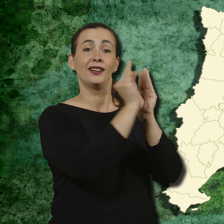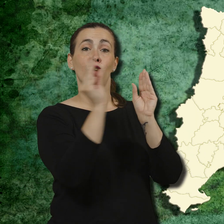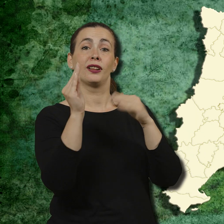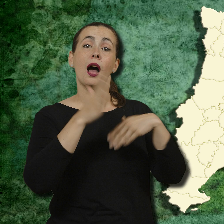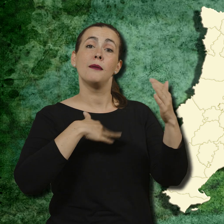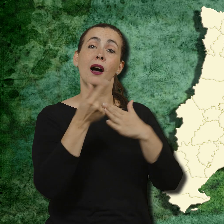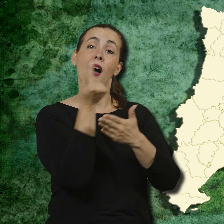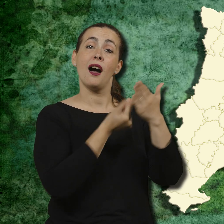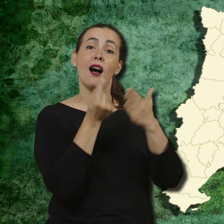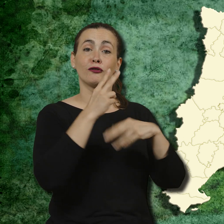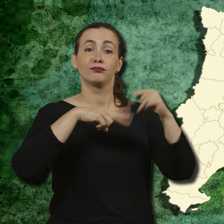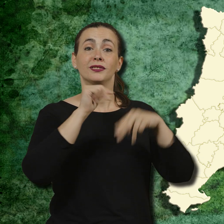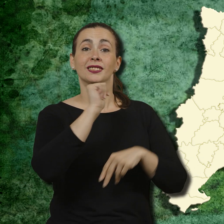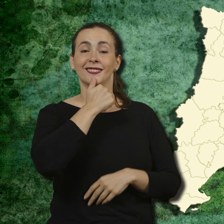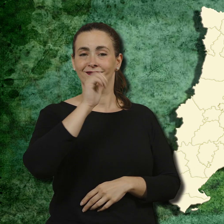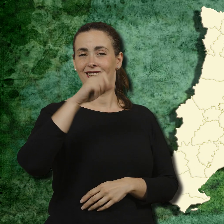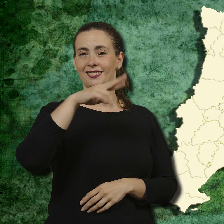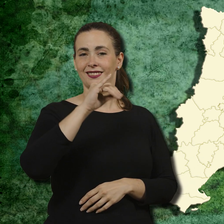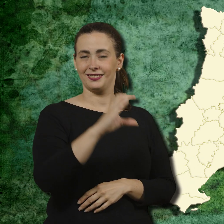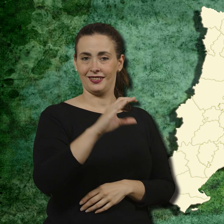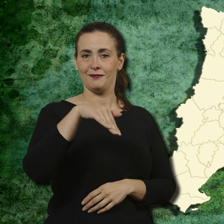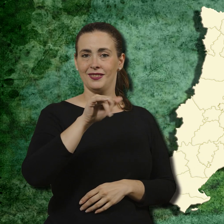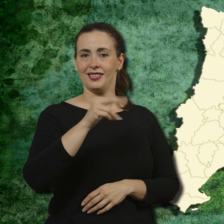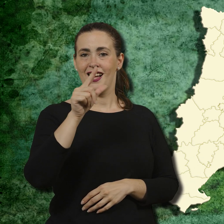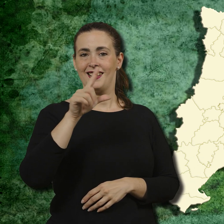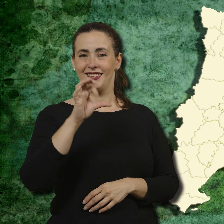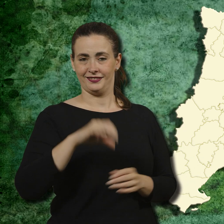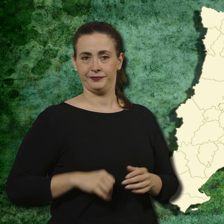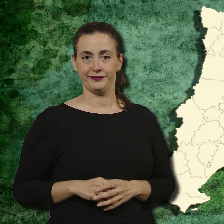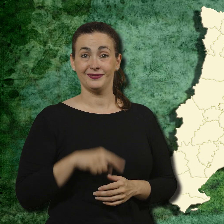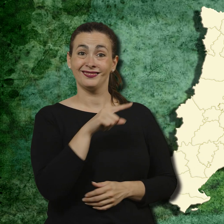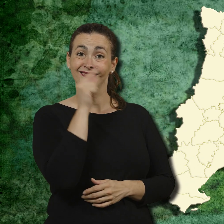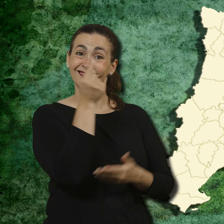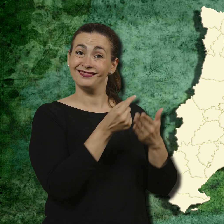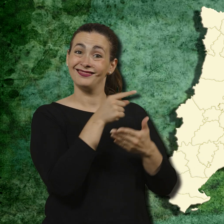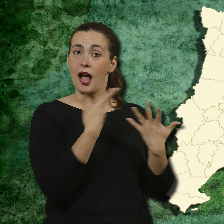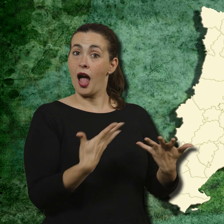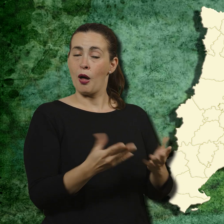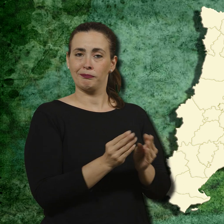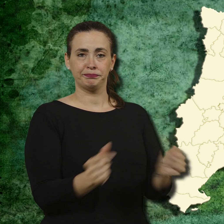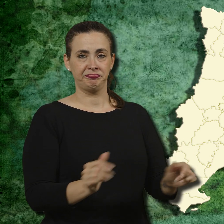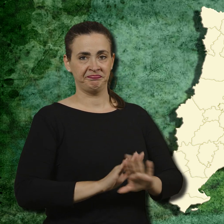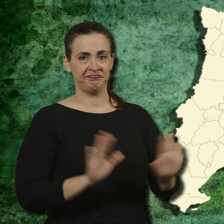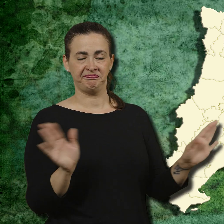la biblioteca dissenyada pel desaparegut Enric Miralles